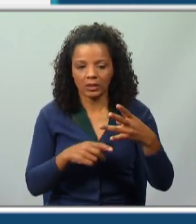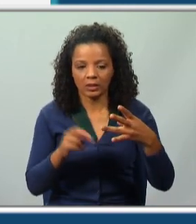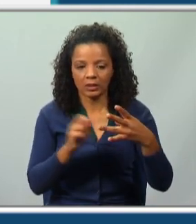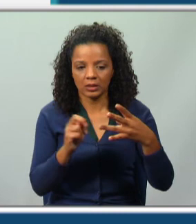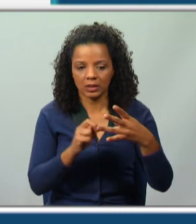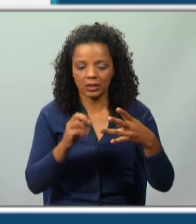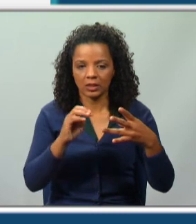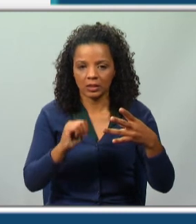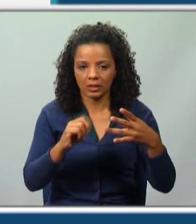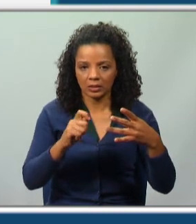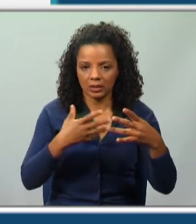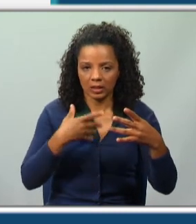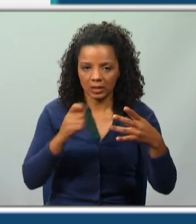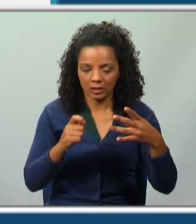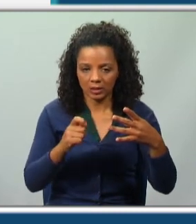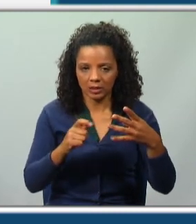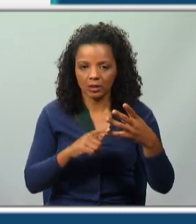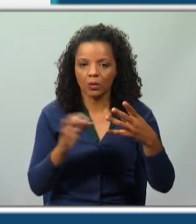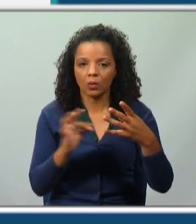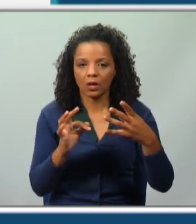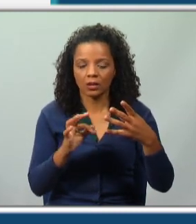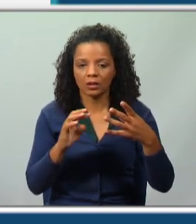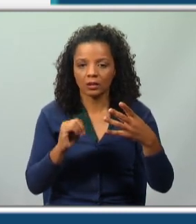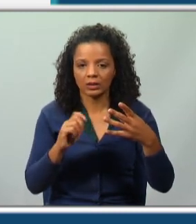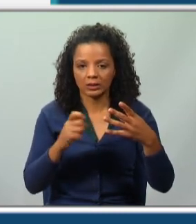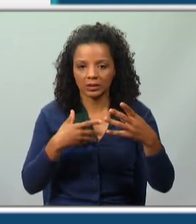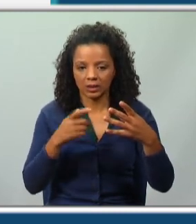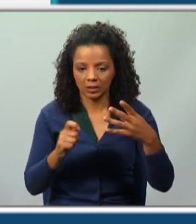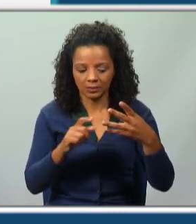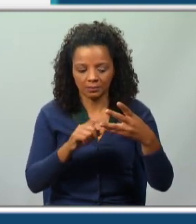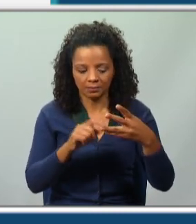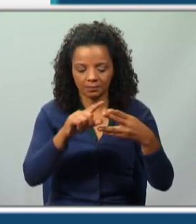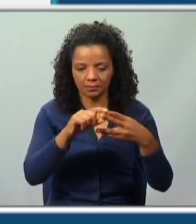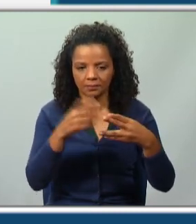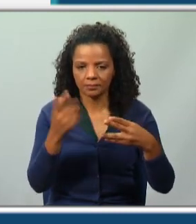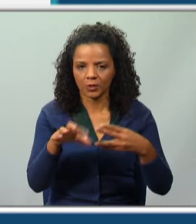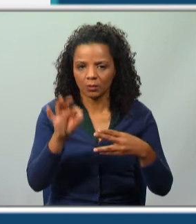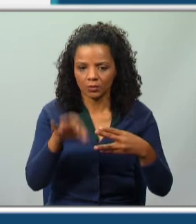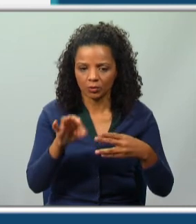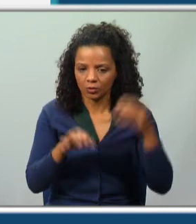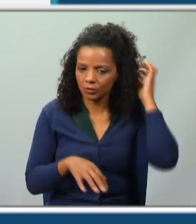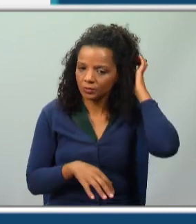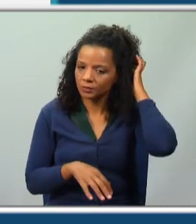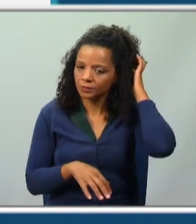terceira temos sede e na Teresina quarta tempos cedo e agora as nossas opções 第三個我們有總部，第四個在特雷西納早期，現在我們的選擇